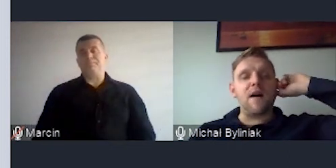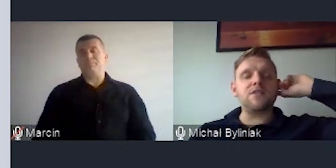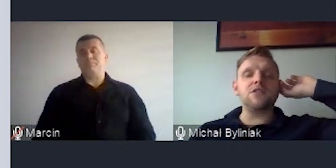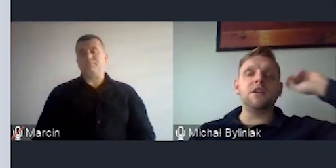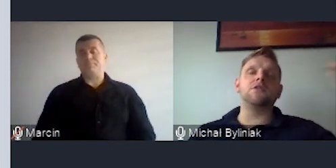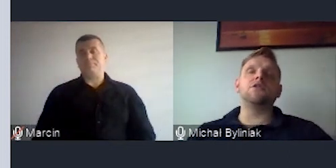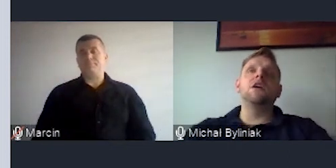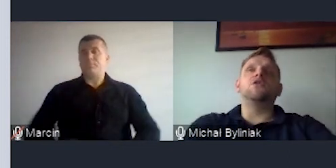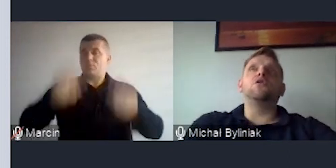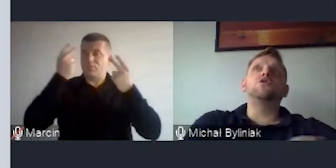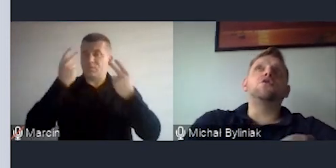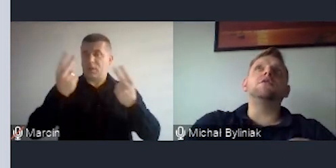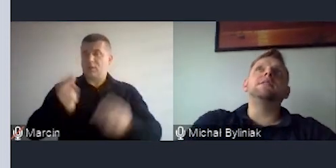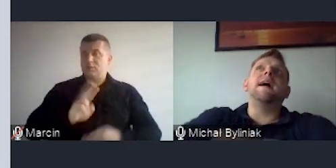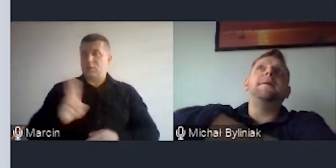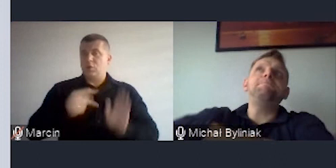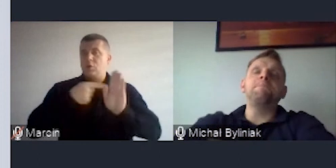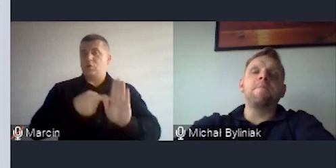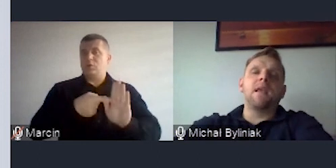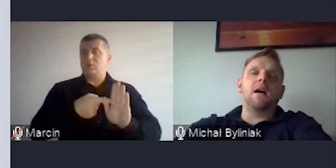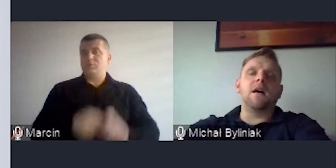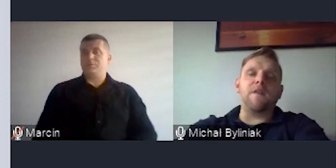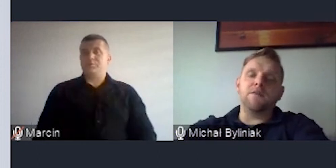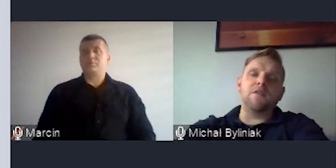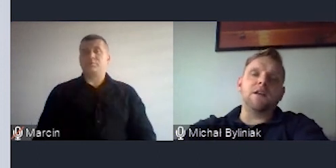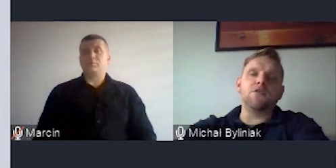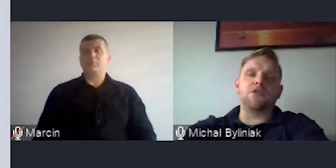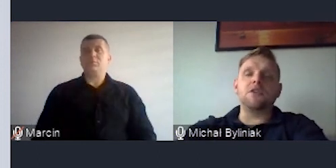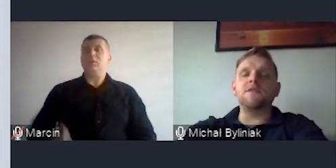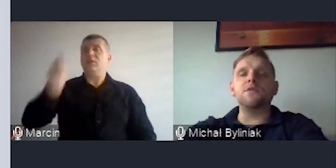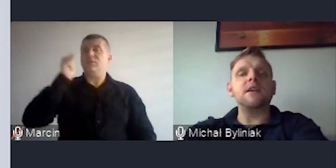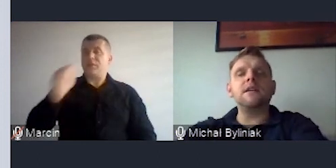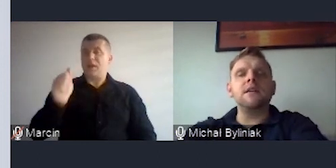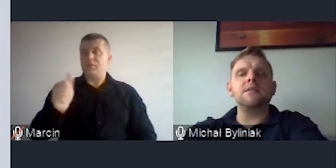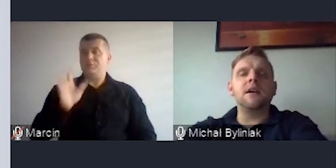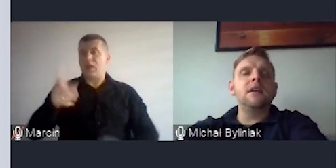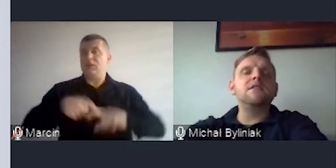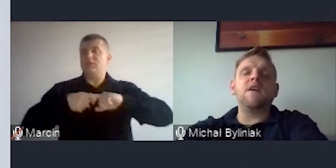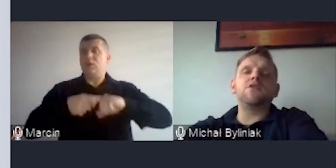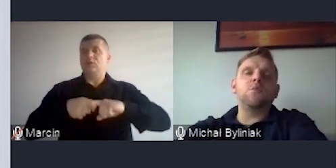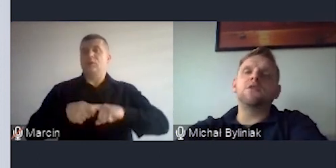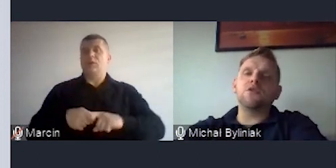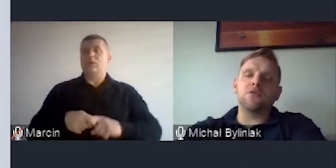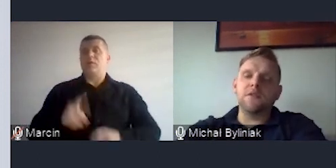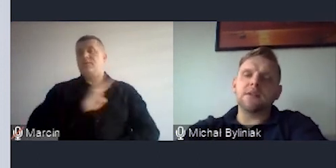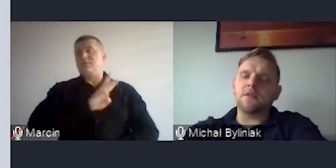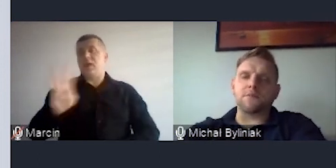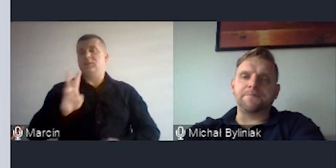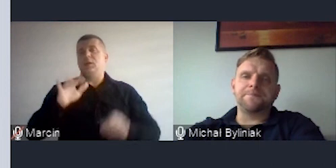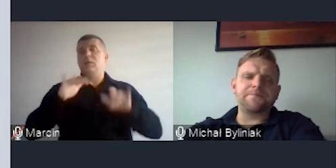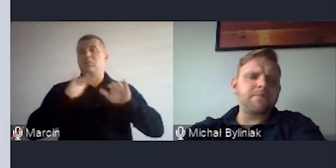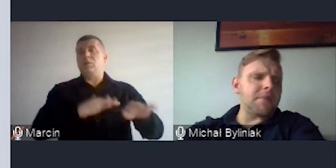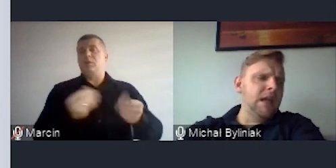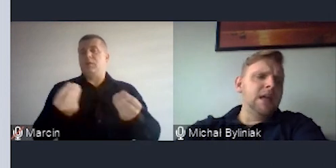Ważna rzecz dotycząca kwalifikowalności związana jest z wasza płynnością finansowa.